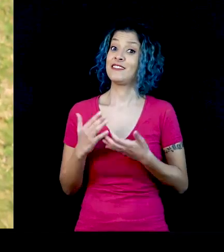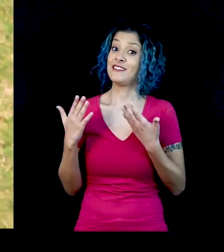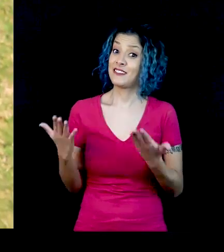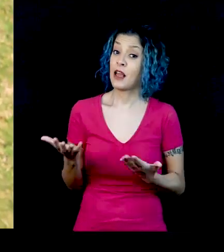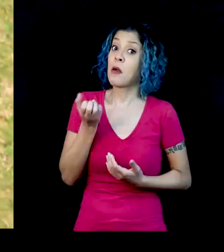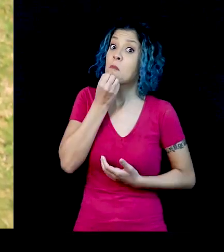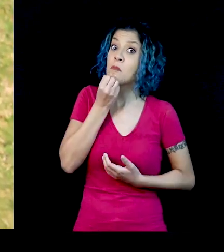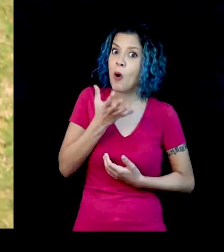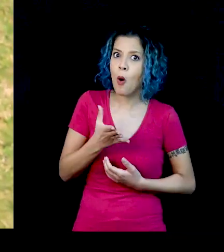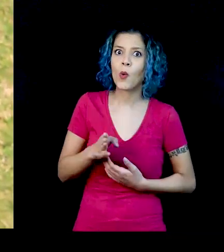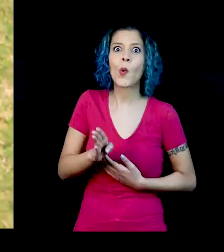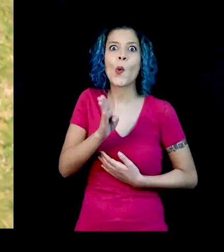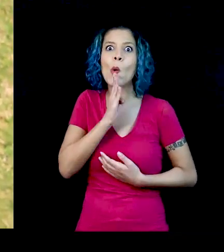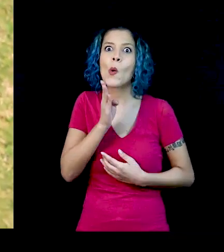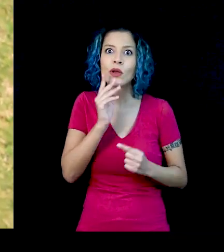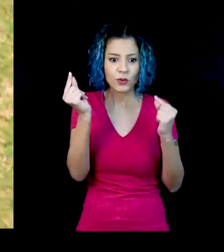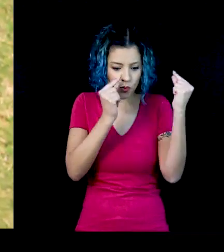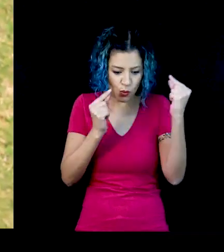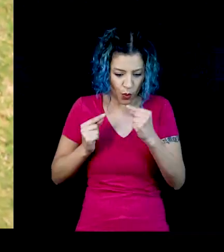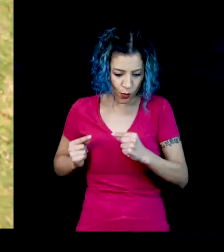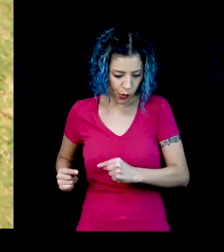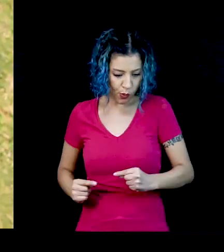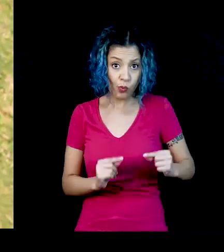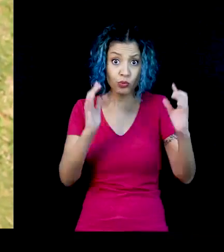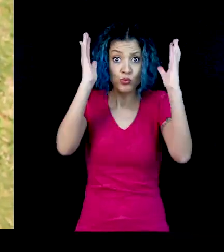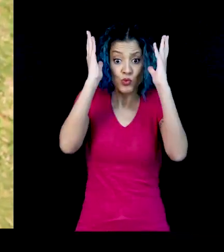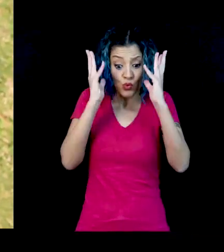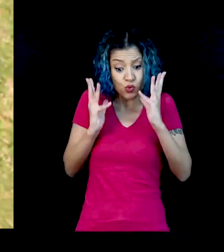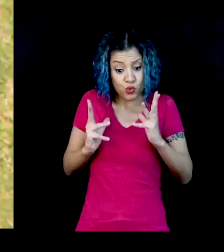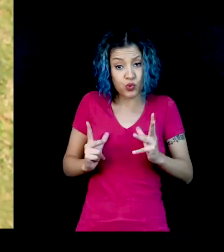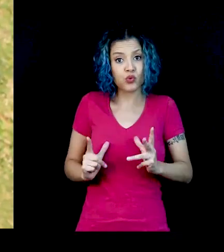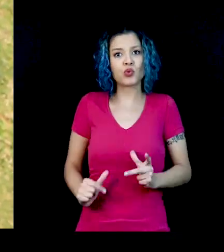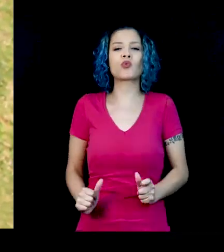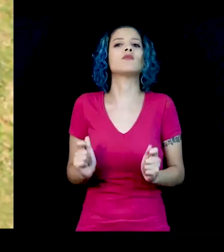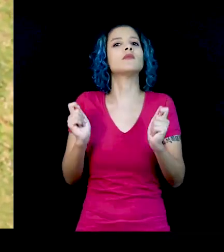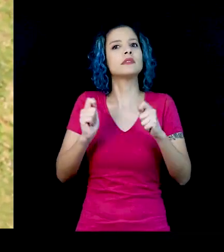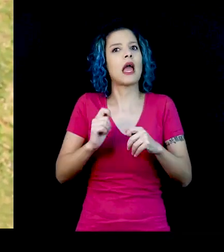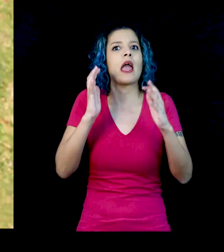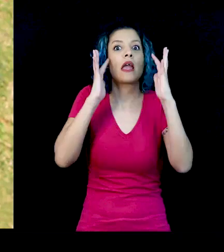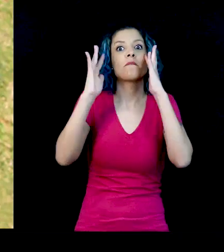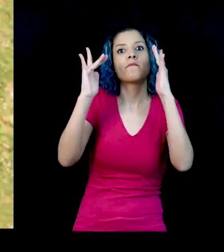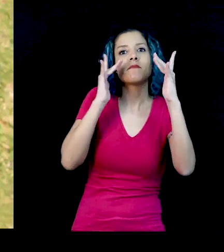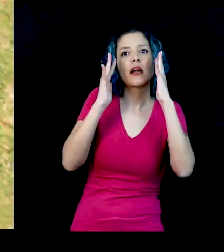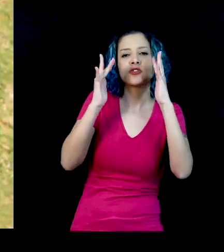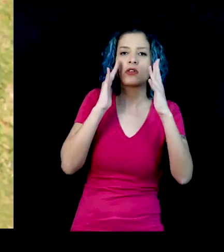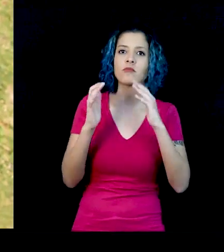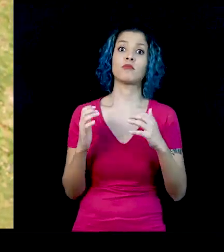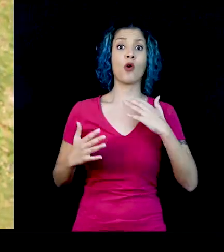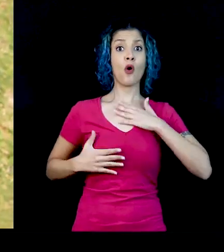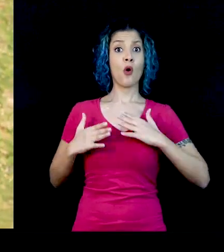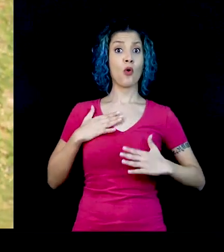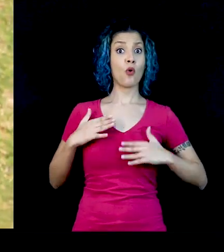Explorando tudo, podemos imaginá-lo em outra posição